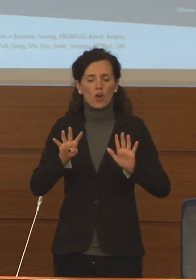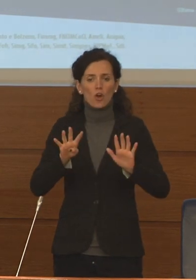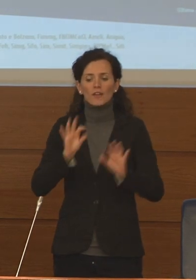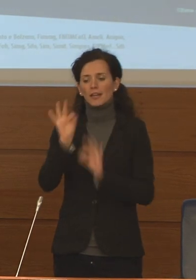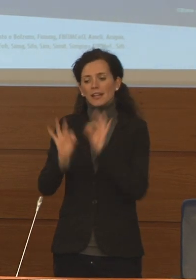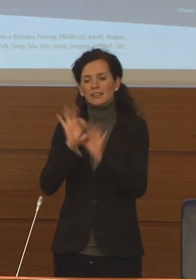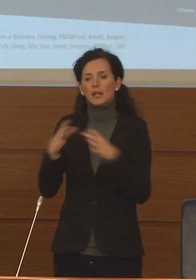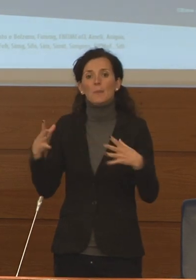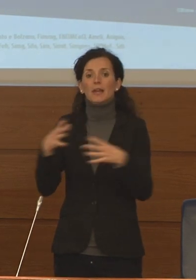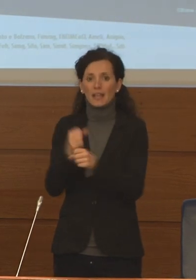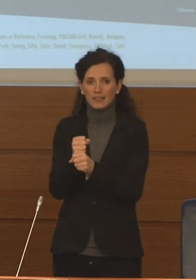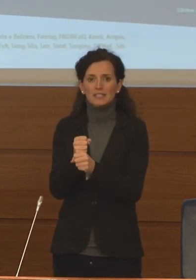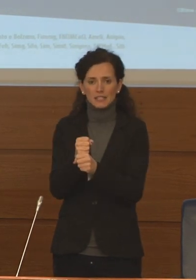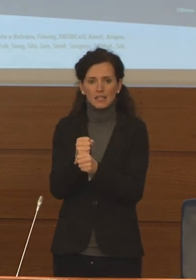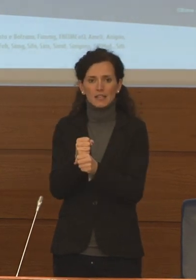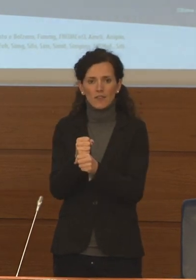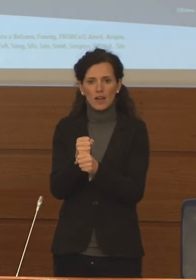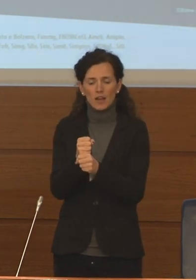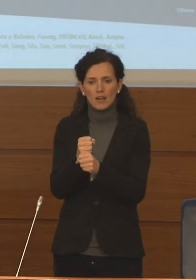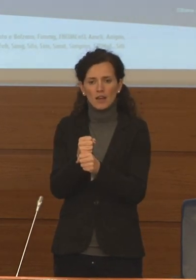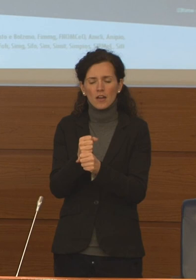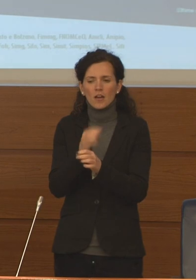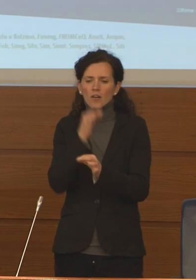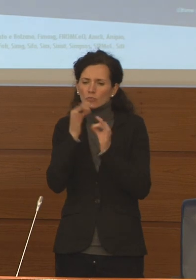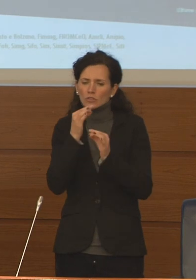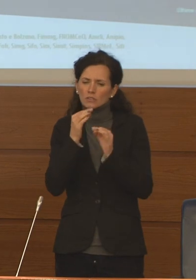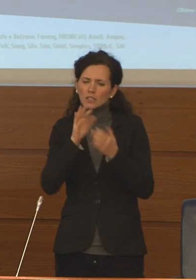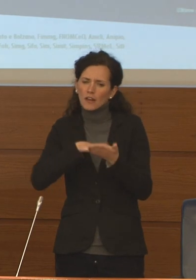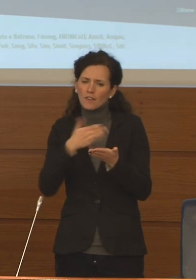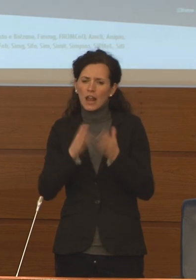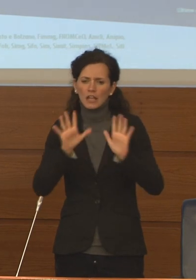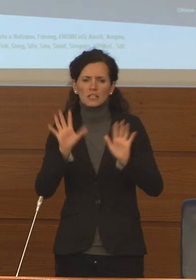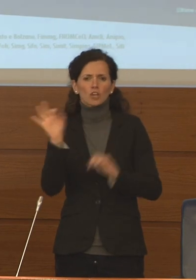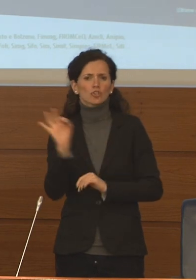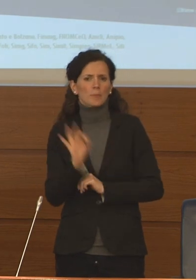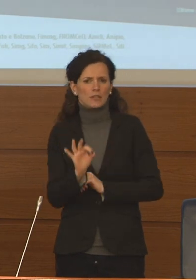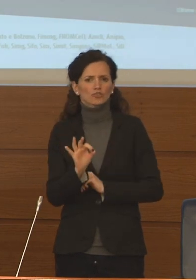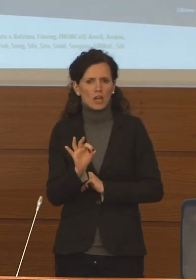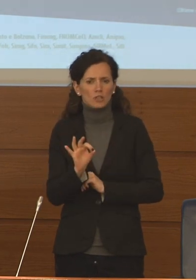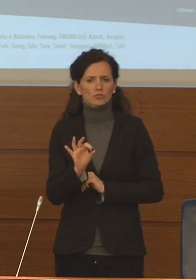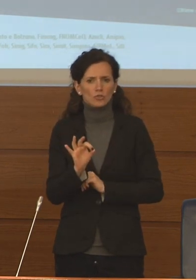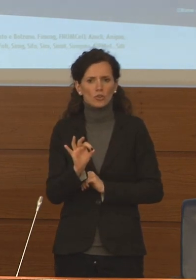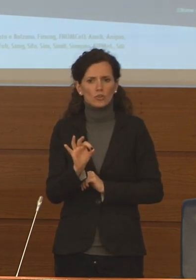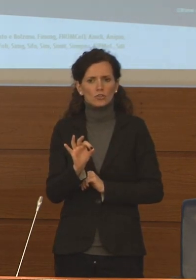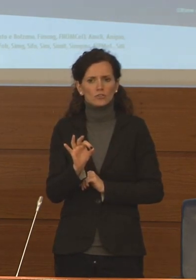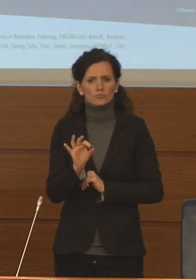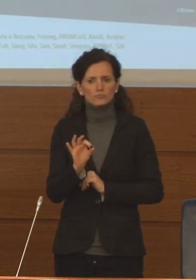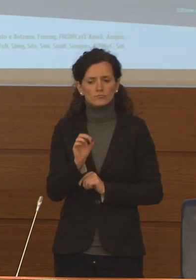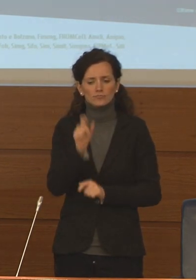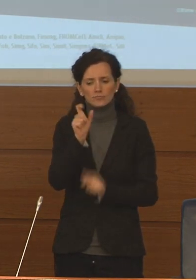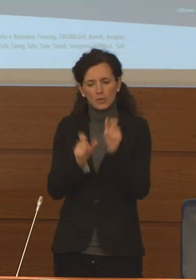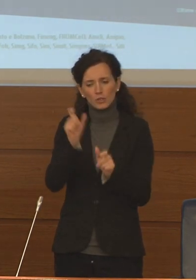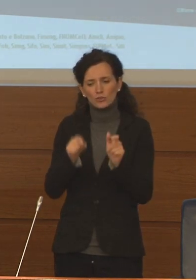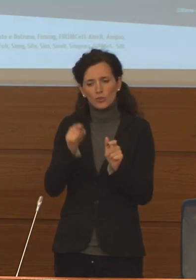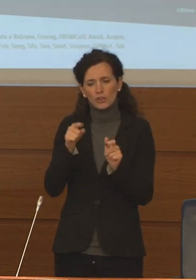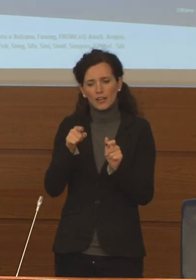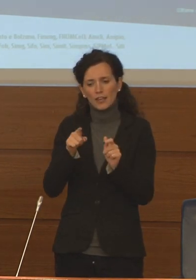pari al 10% delle persone che sono positive al coronavirus.